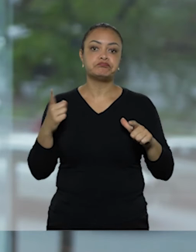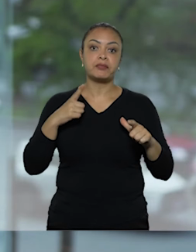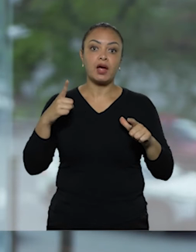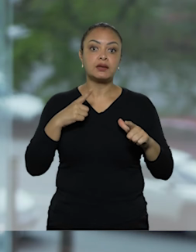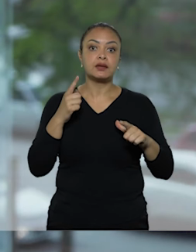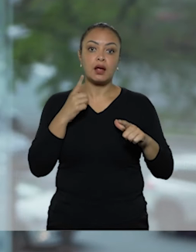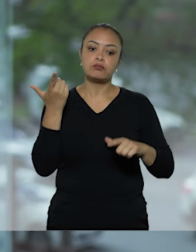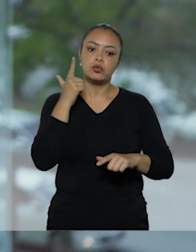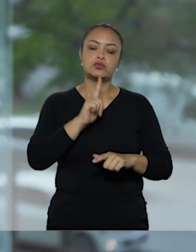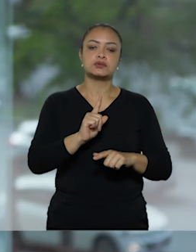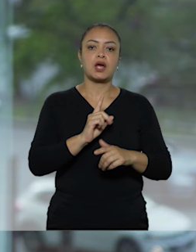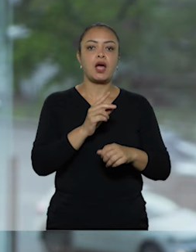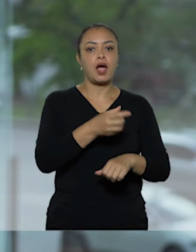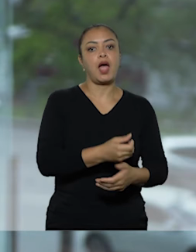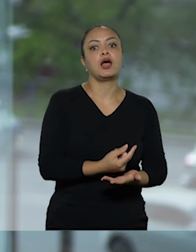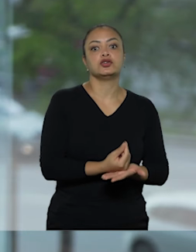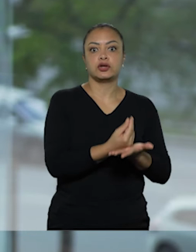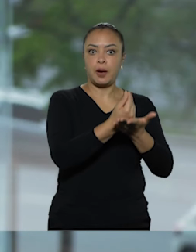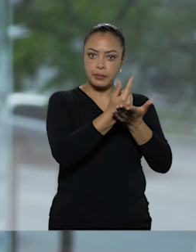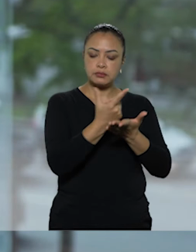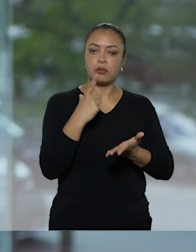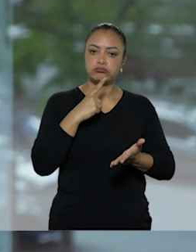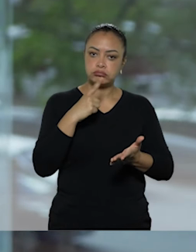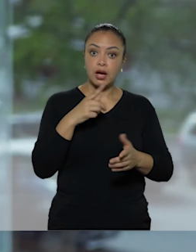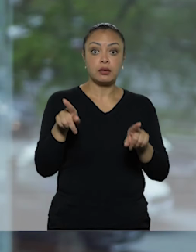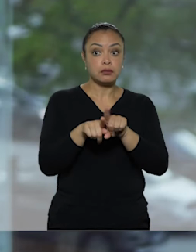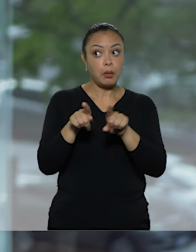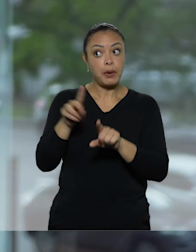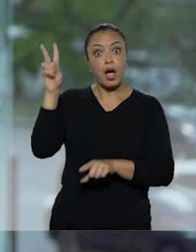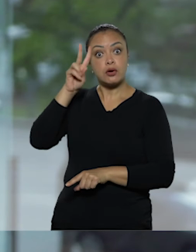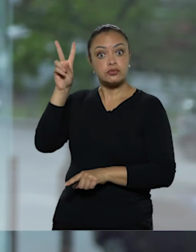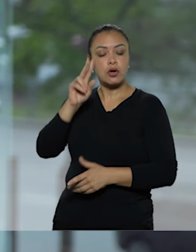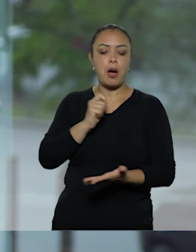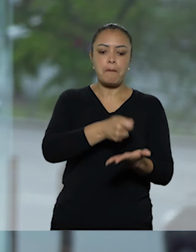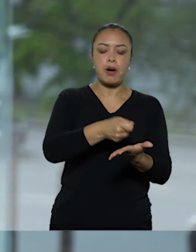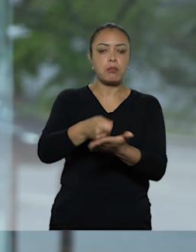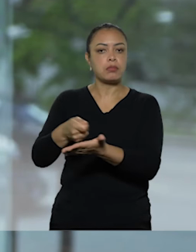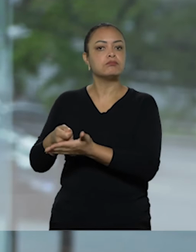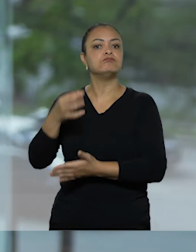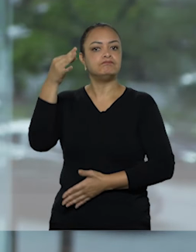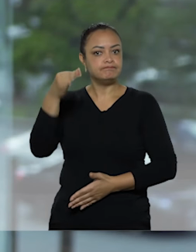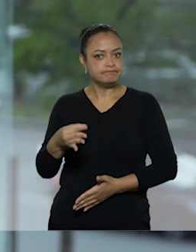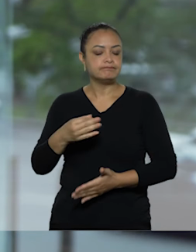possuem amplo acesso ao mercado de capitais, com histórico de pagamento consistente, avaliados